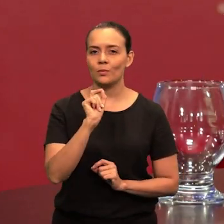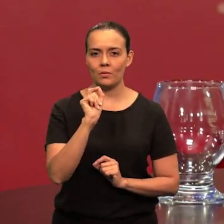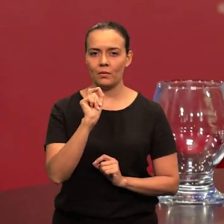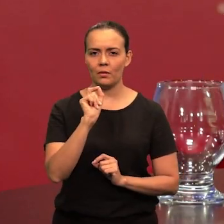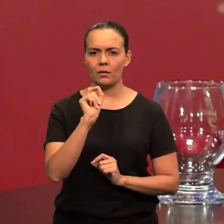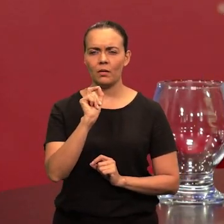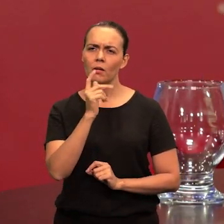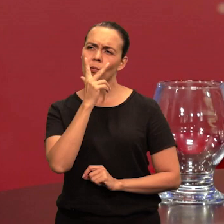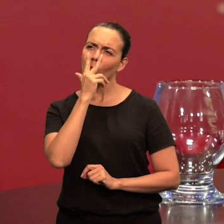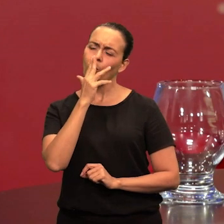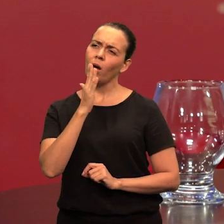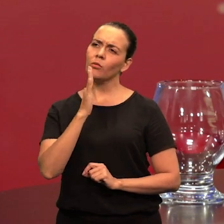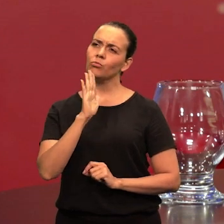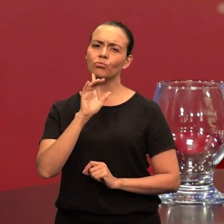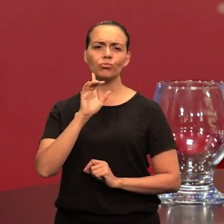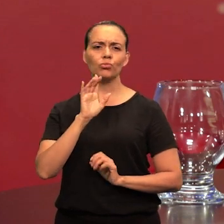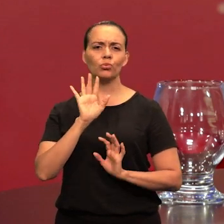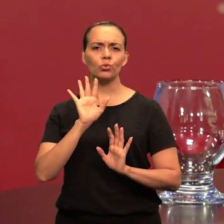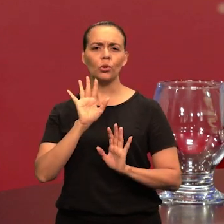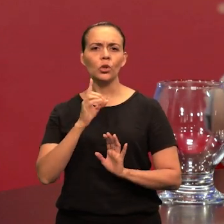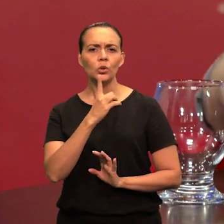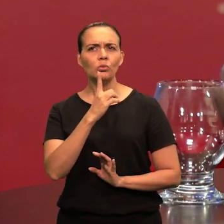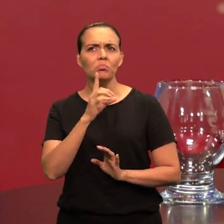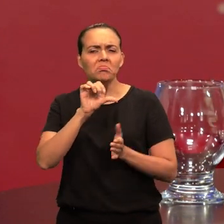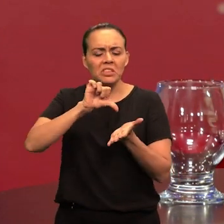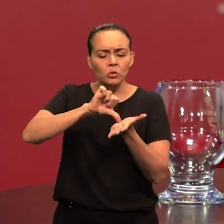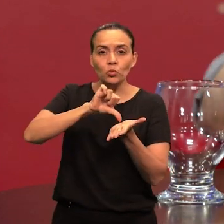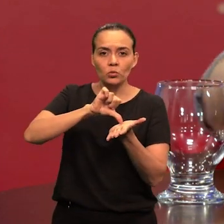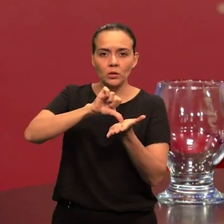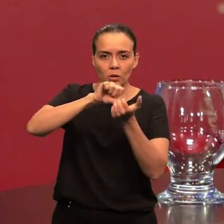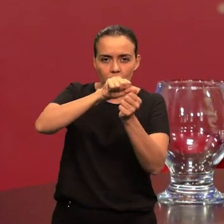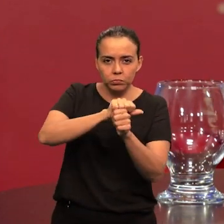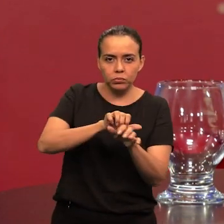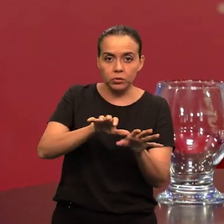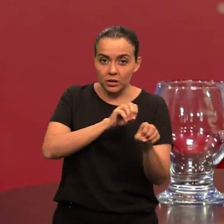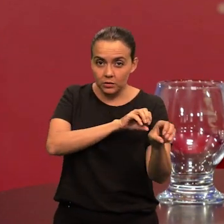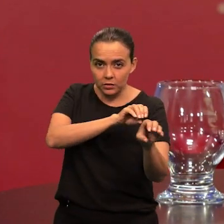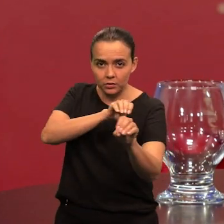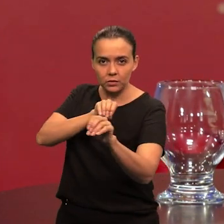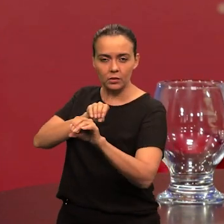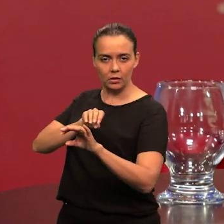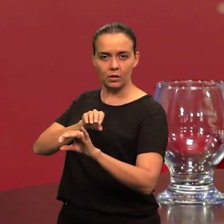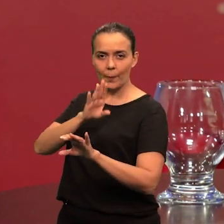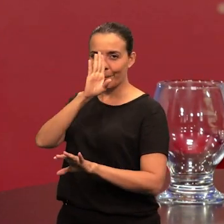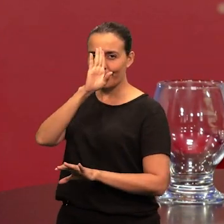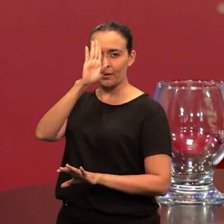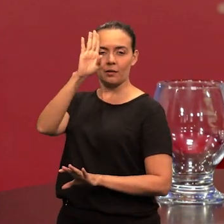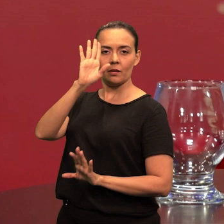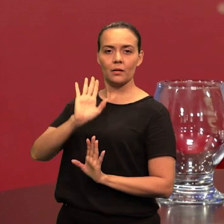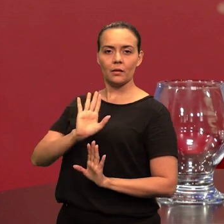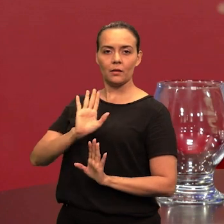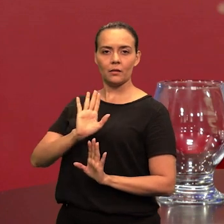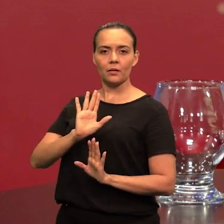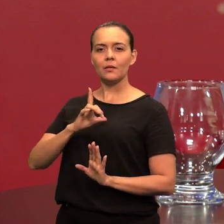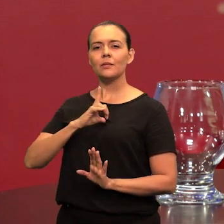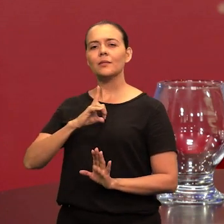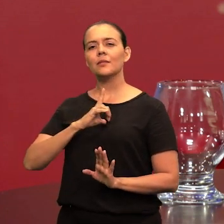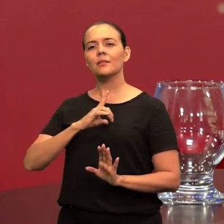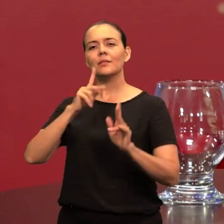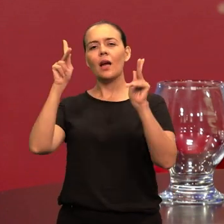e talvez esse seja um dos centros de tudo que ele ensinava, que haja harmonia.